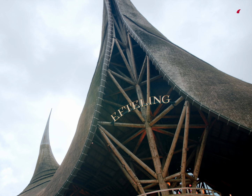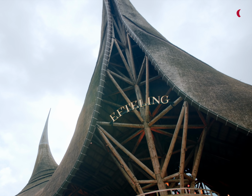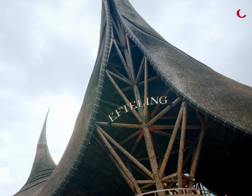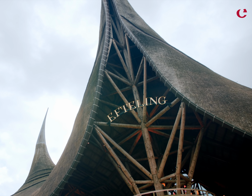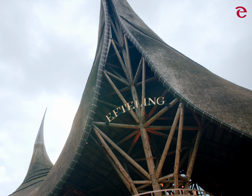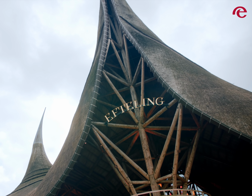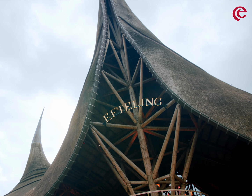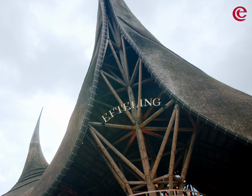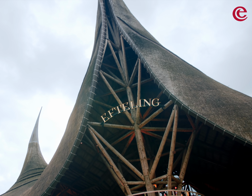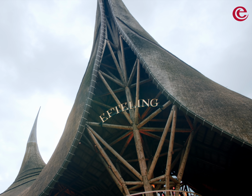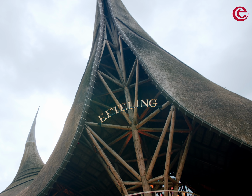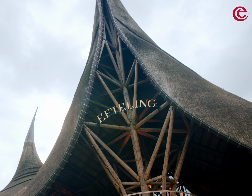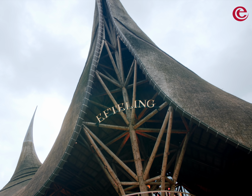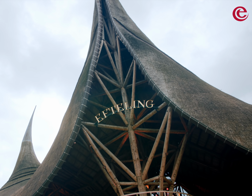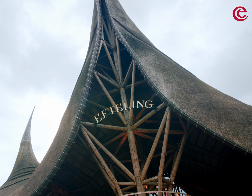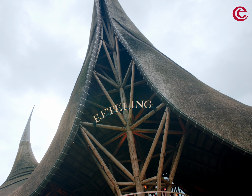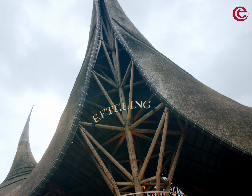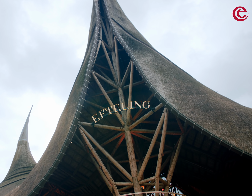We zijn bij de ingang van de Efteling.